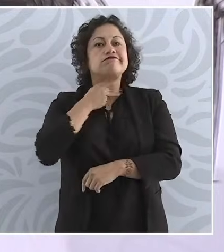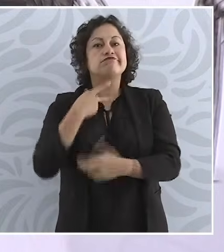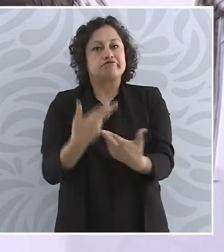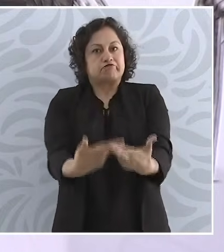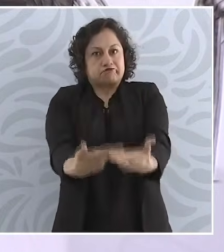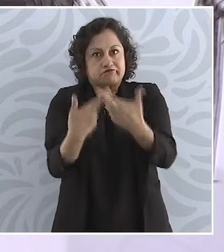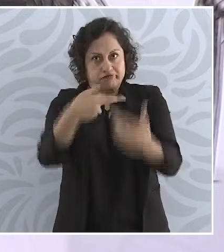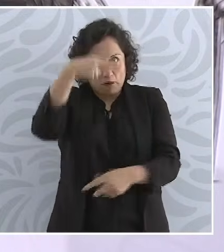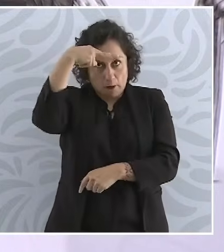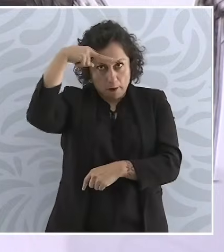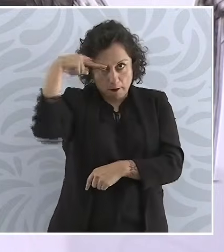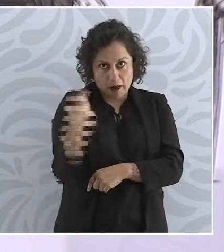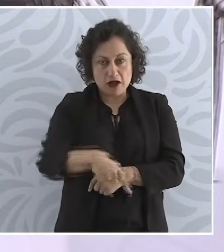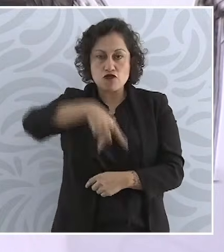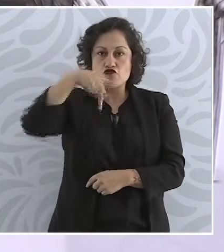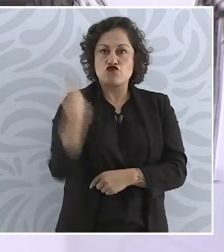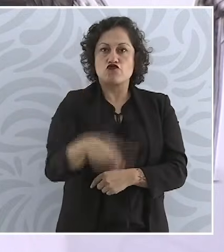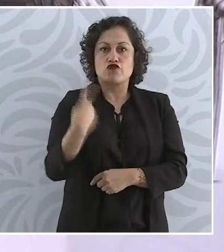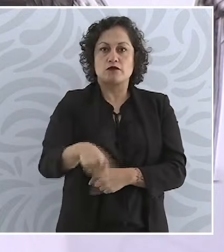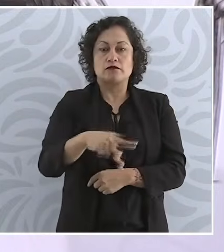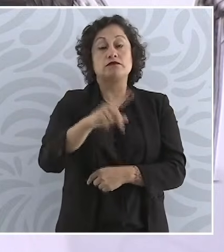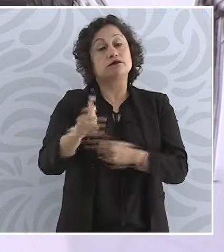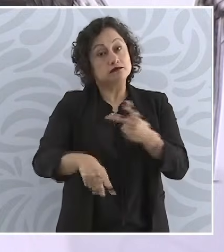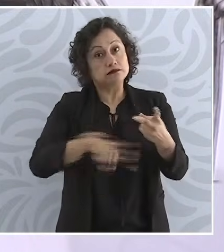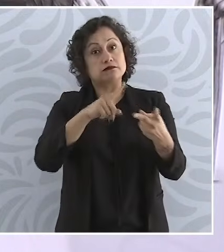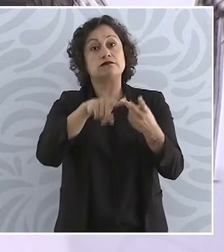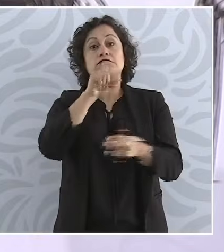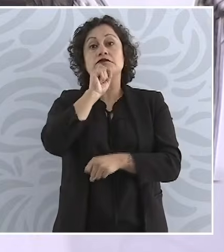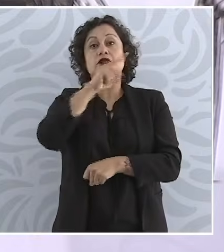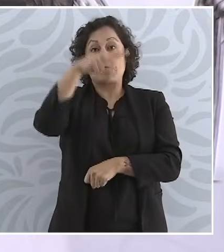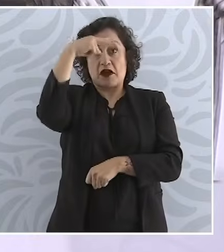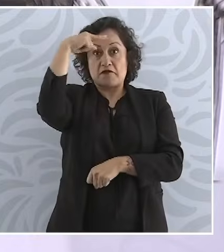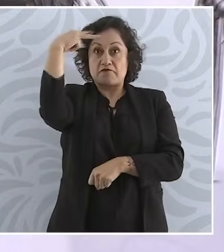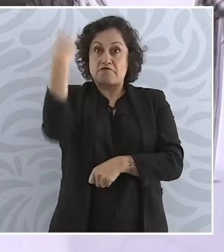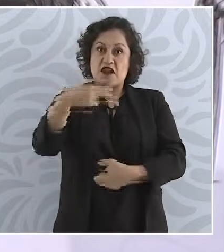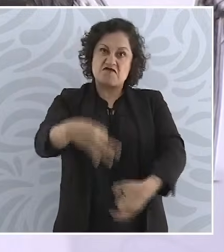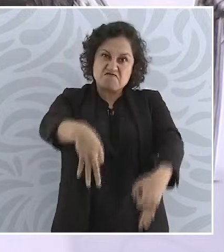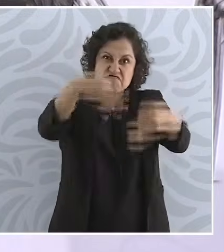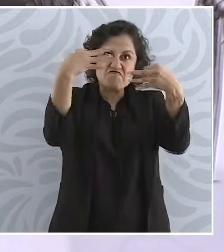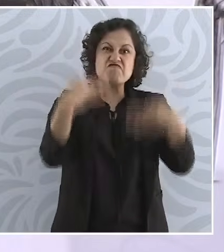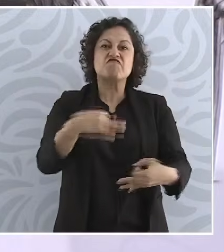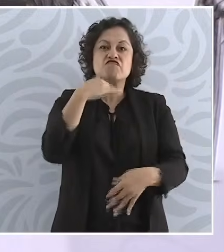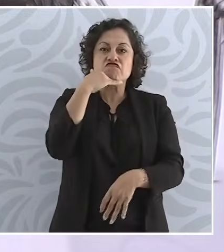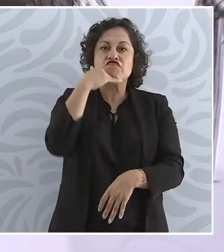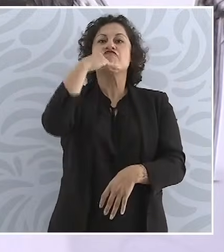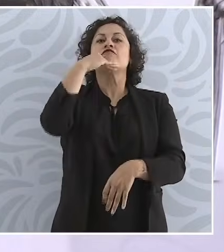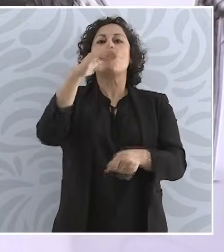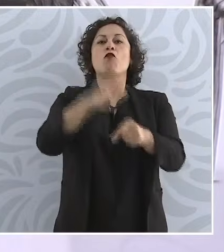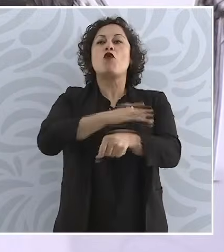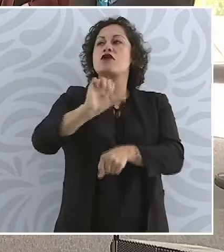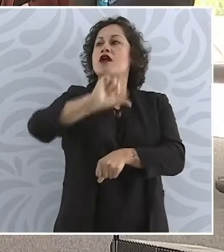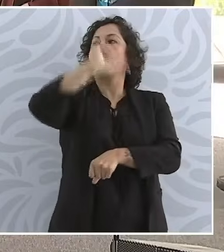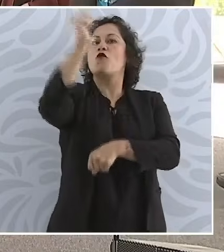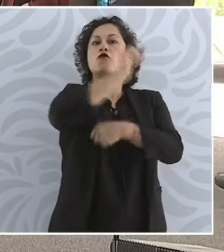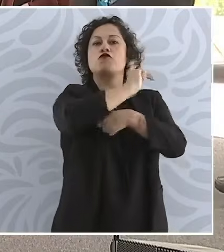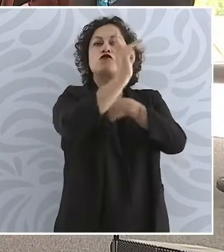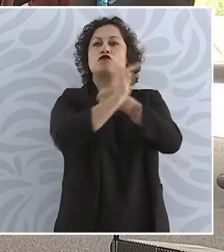por la dignidad de México que pretenden burlar los extranjeros que han obtenido grandes beneficios